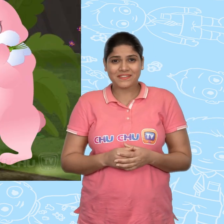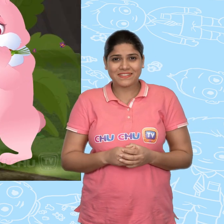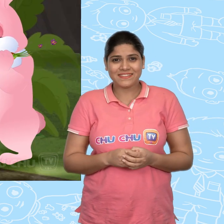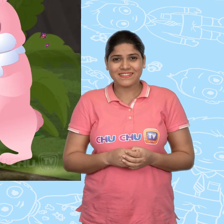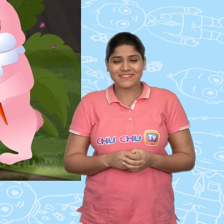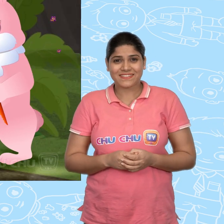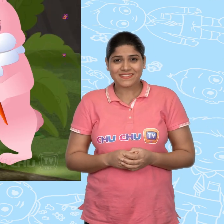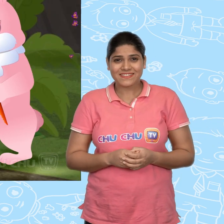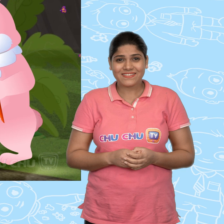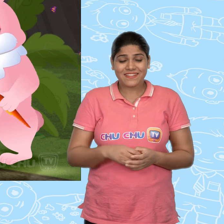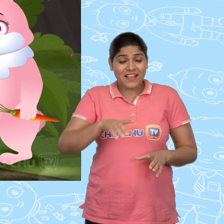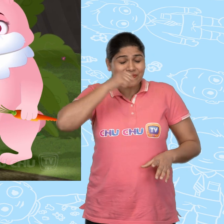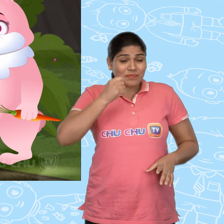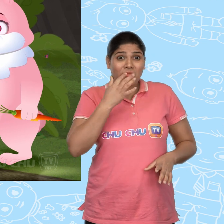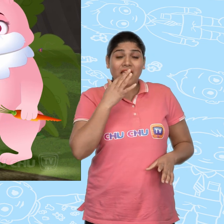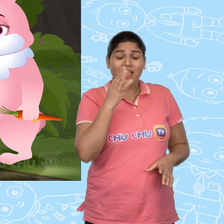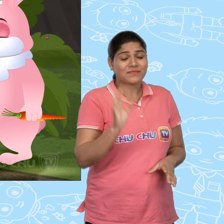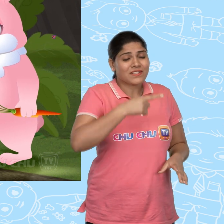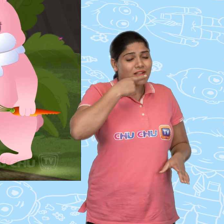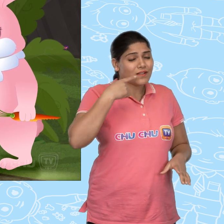ममम ! ये गाजर तो बहुत ही रसिली हैं